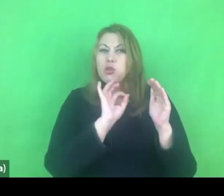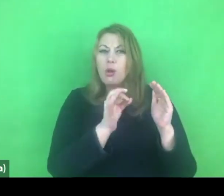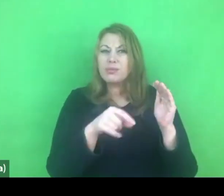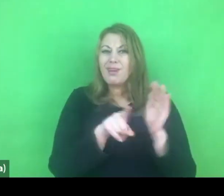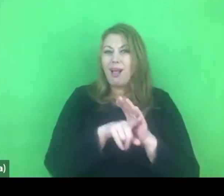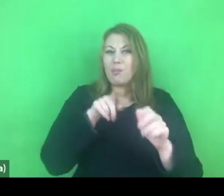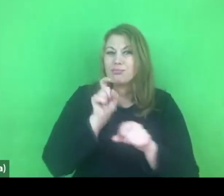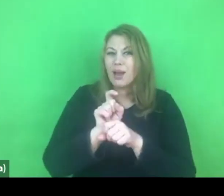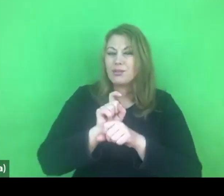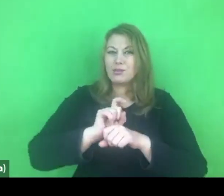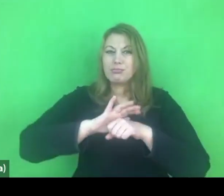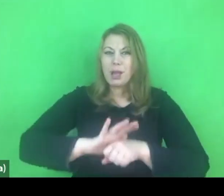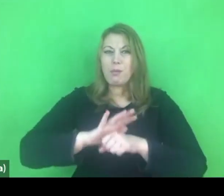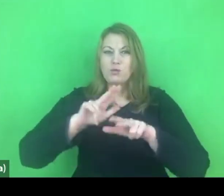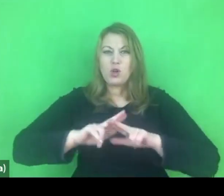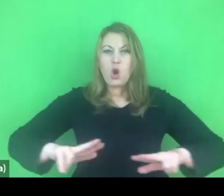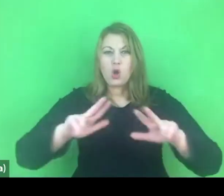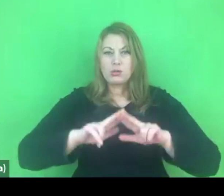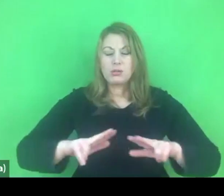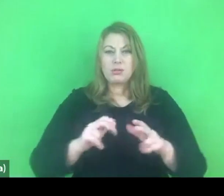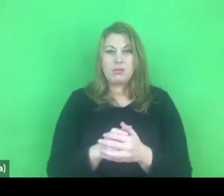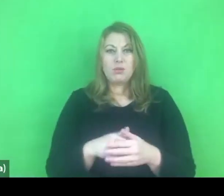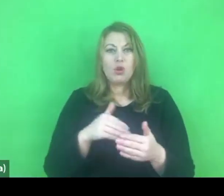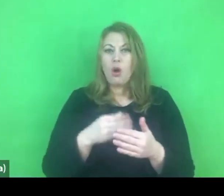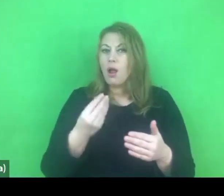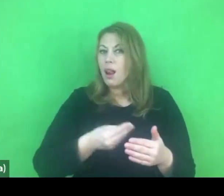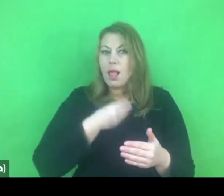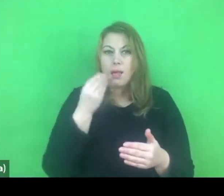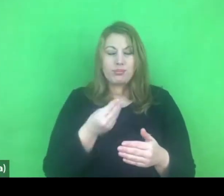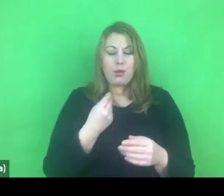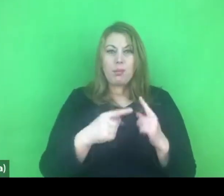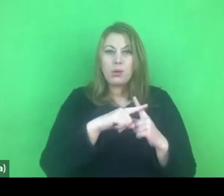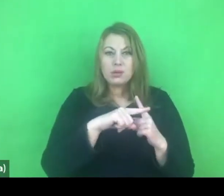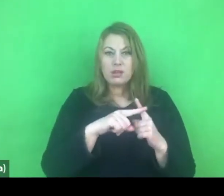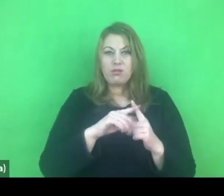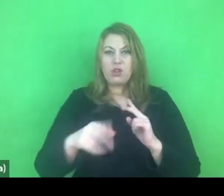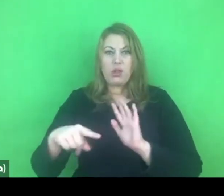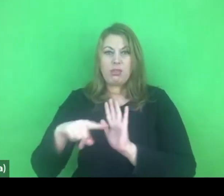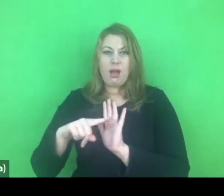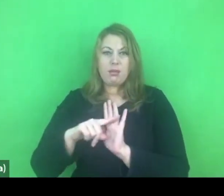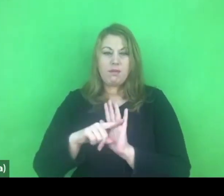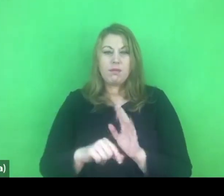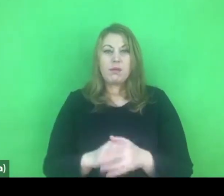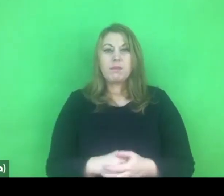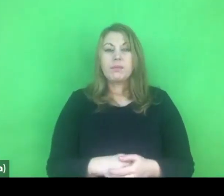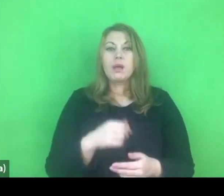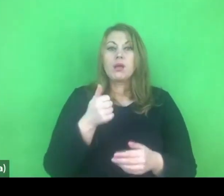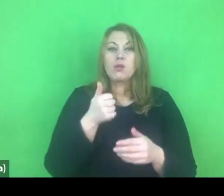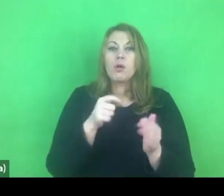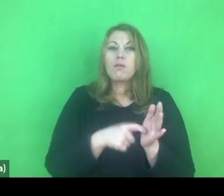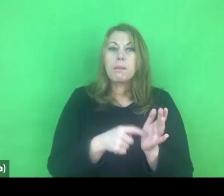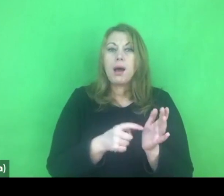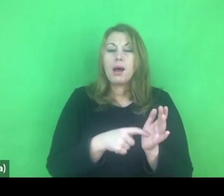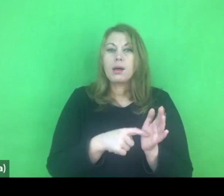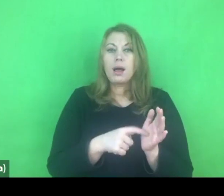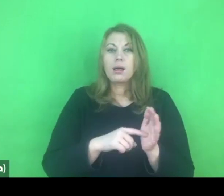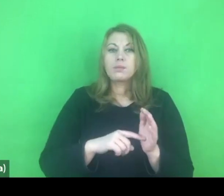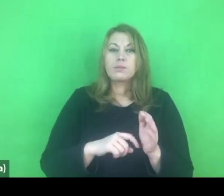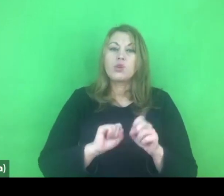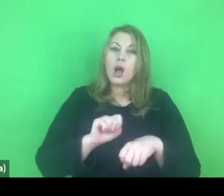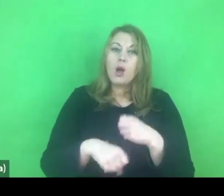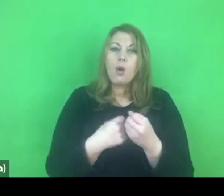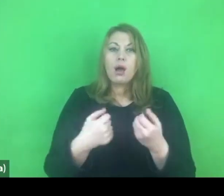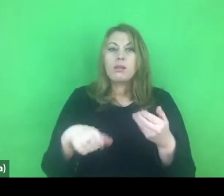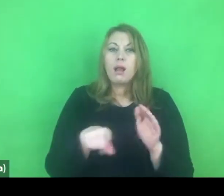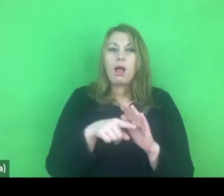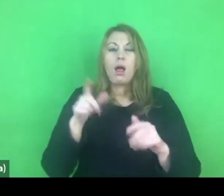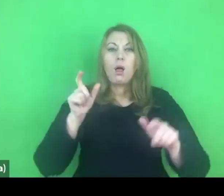Wśród tych korzyści, musimy pamiętać o tym, że jednym z wymogów, jeśli chodzi o działania wobec osób doświadczających przemocy,